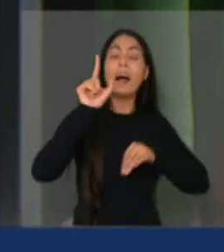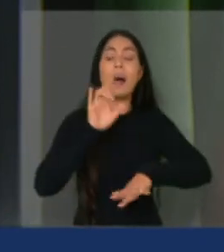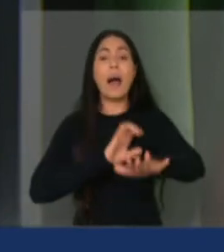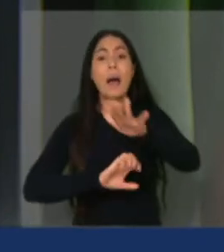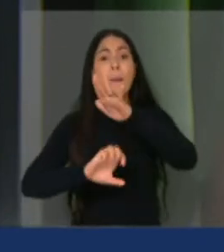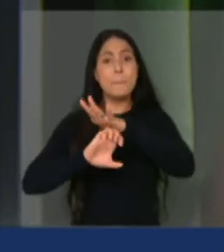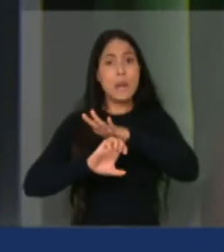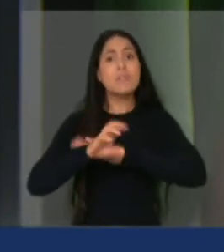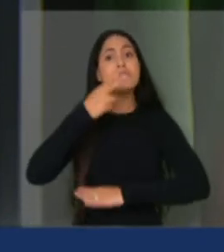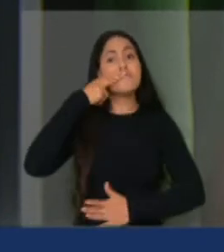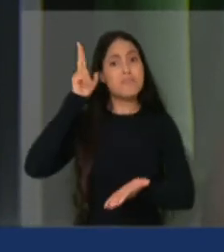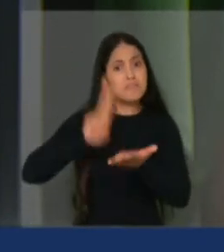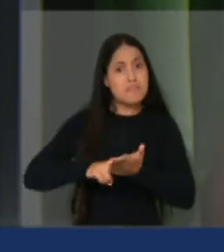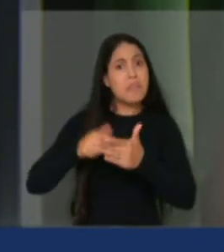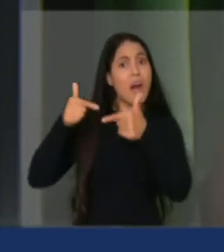OU QUE QUANDO CHEGAREM, VÃO COBRAR E MUITO PARA ENTREGAR